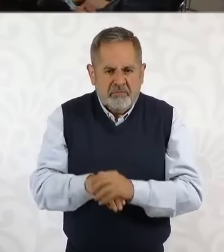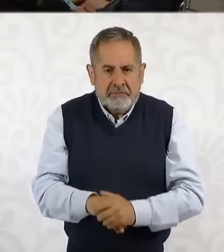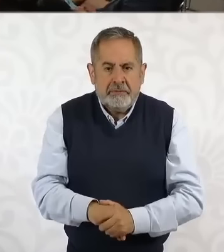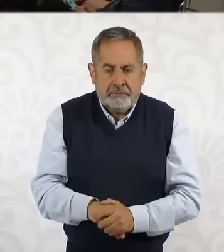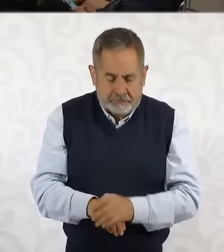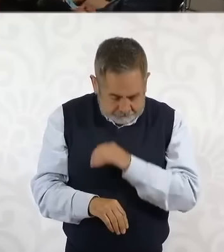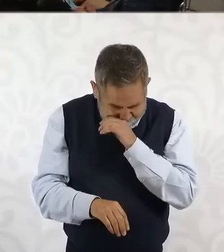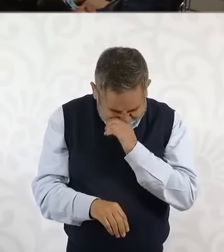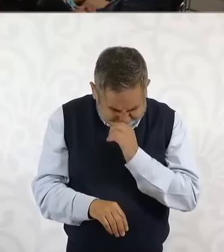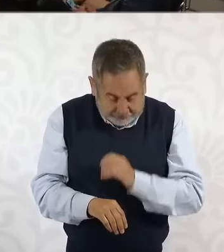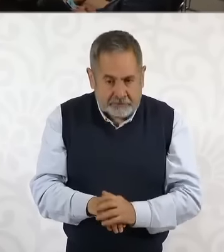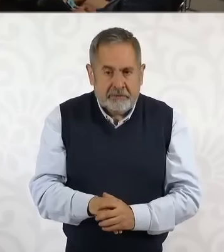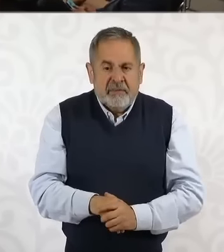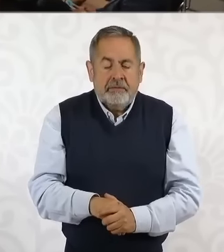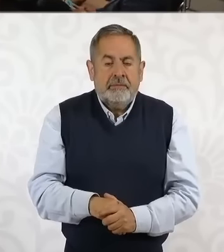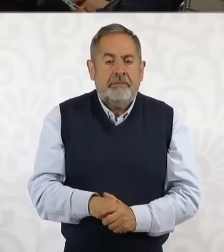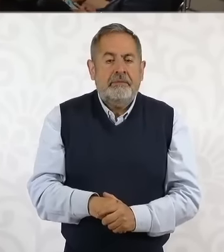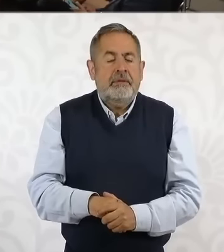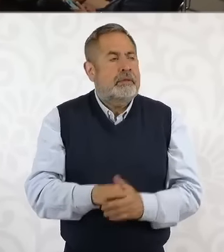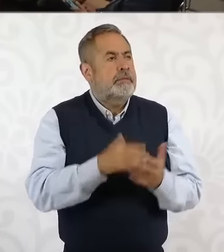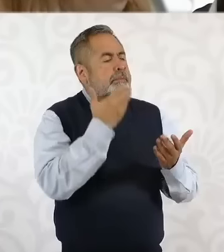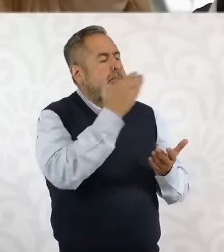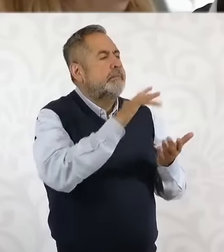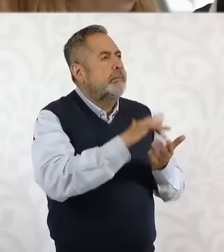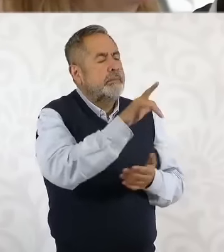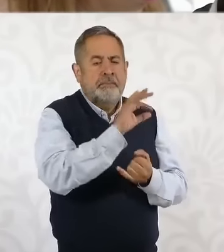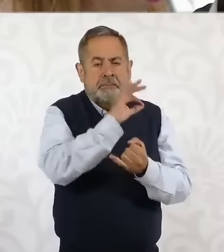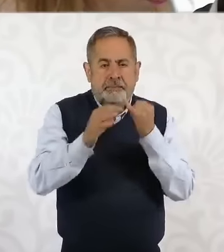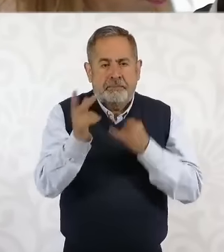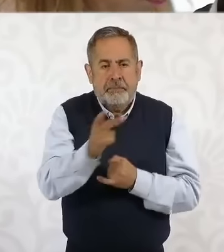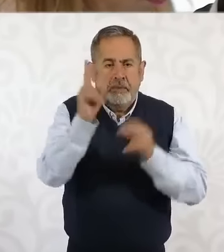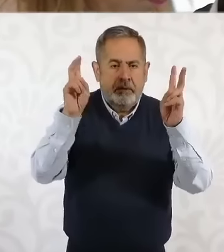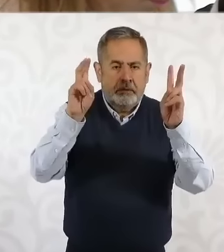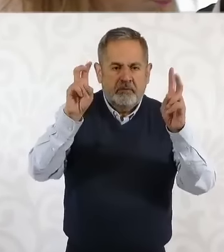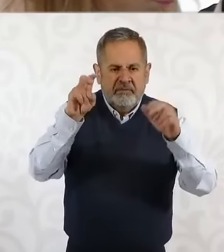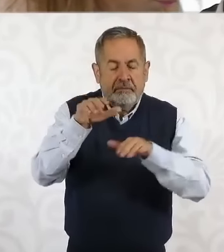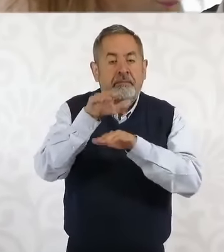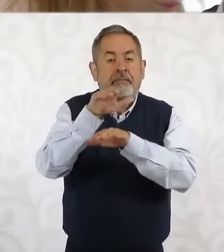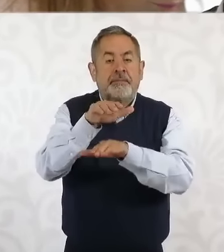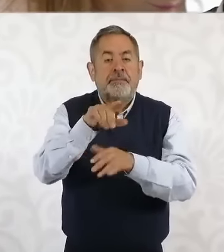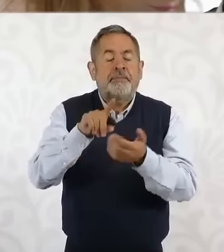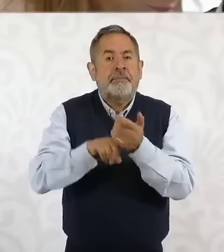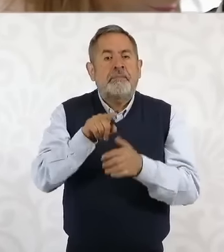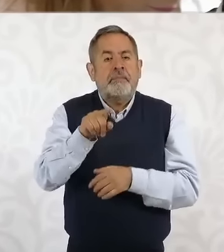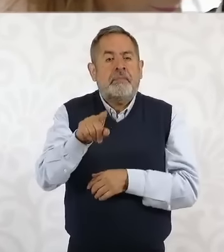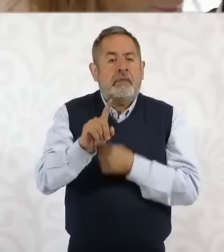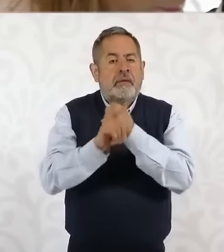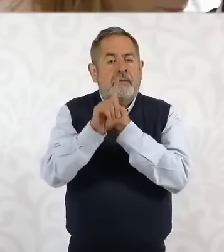ellos dirán. Este presidenta, en el último tema es con respecto de este problema y este conflicto